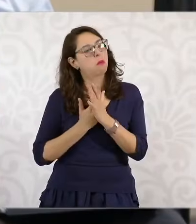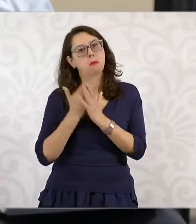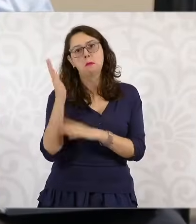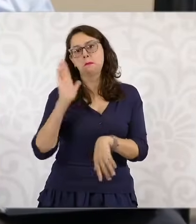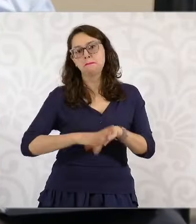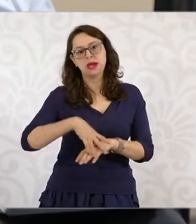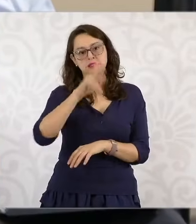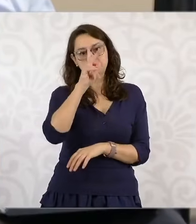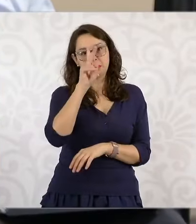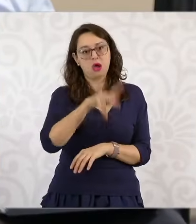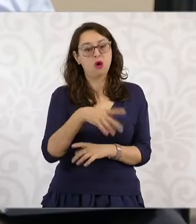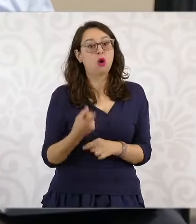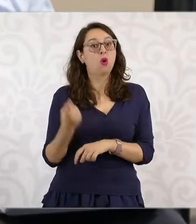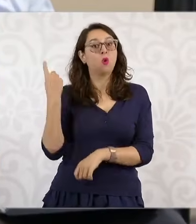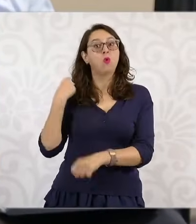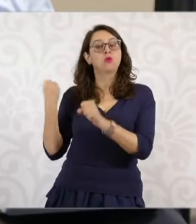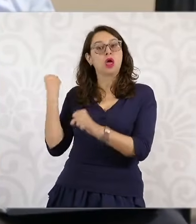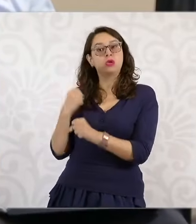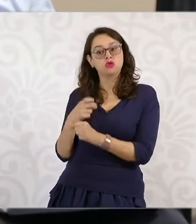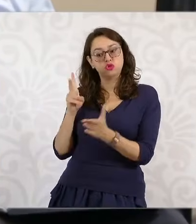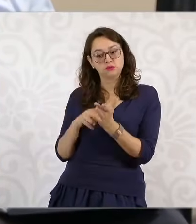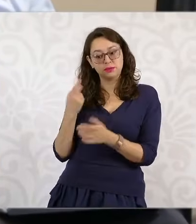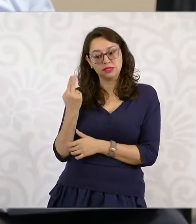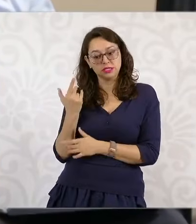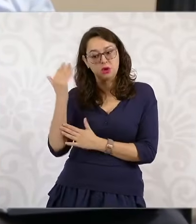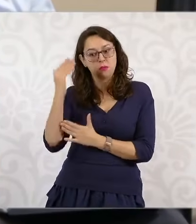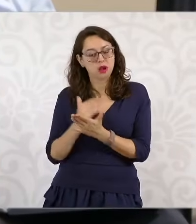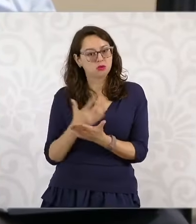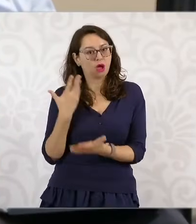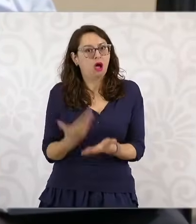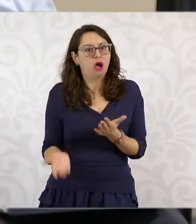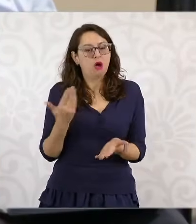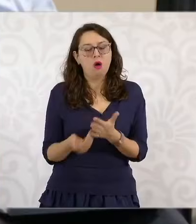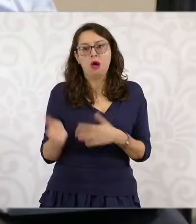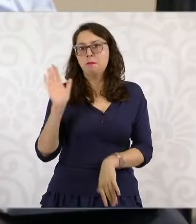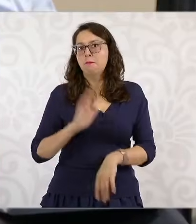a lo incautado en el año fiscal de 2025. saber qué información tiene al respecto y cuál sigue siendo,